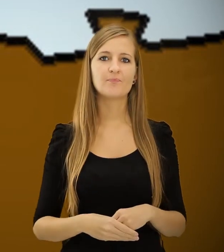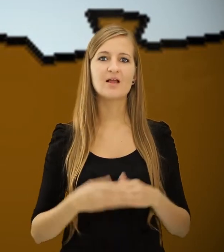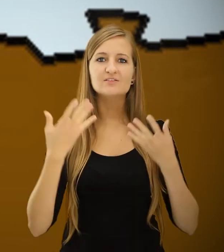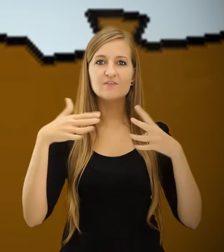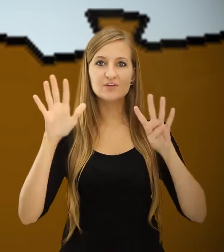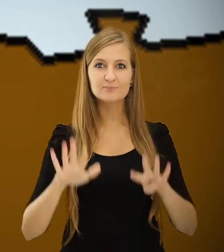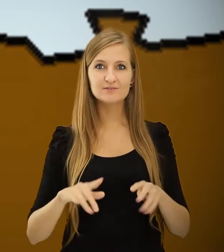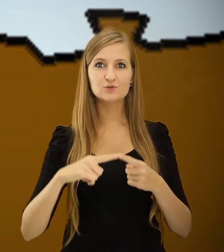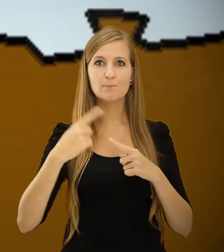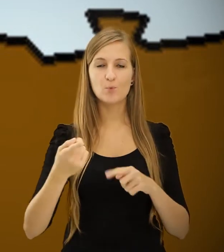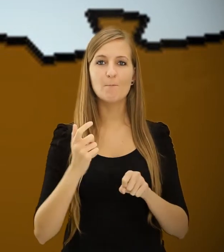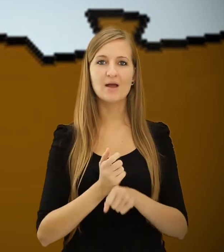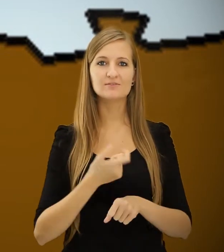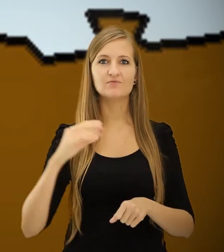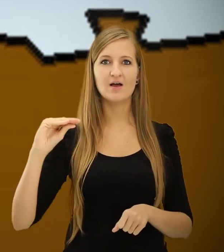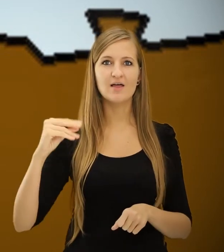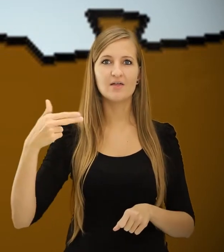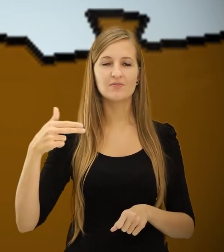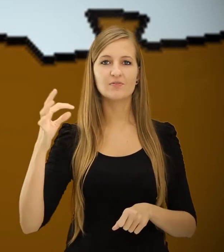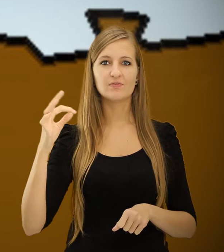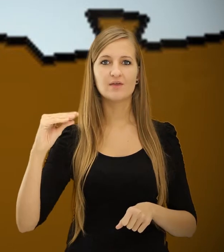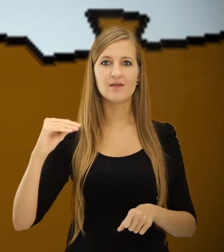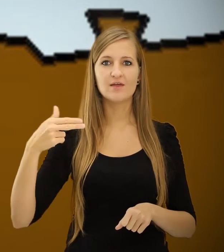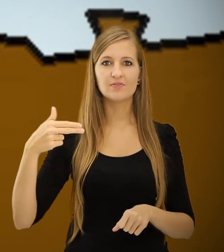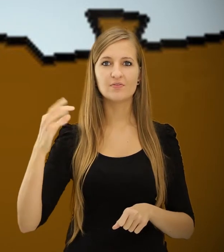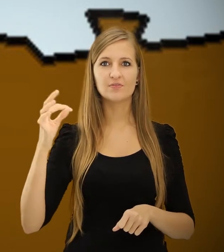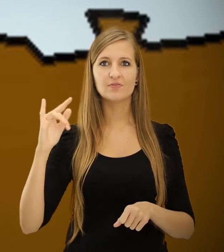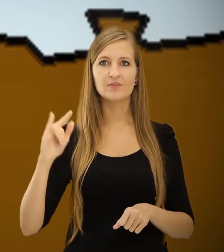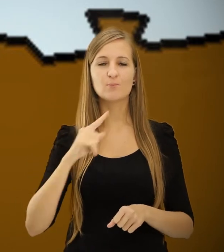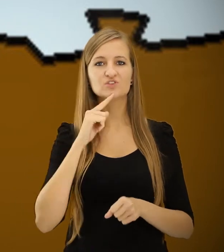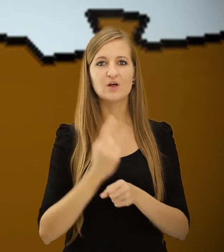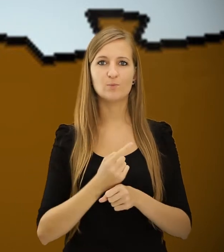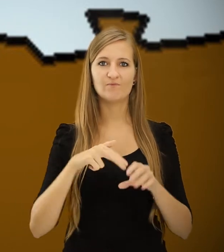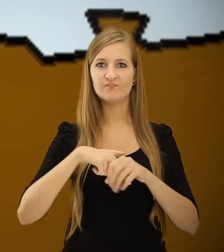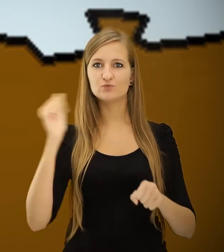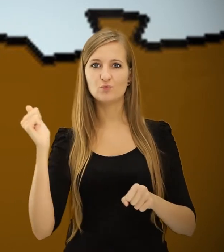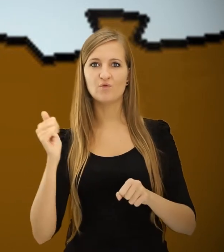W końcu, po 9 miesiącach Państwa Ententy postanowiły się wycofać